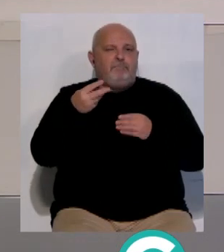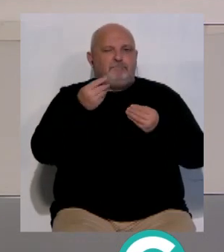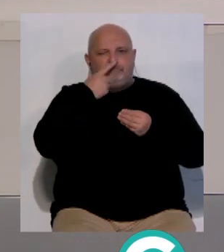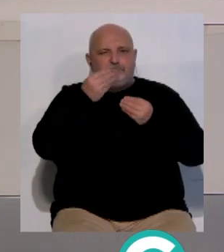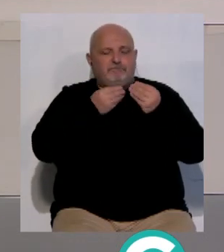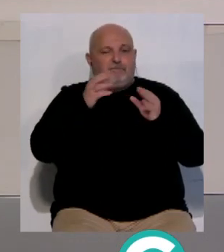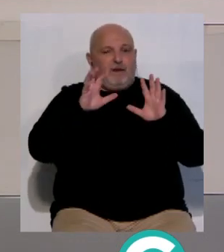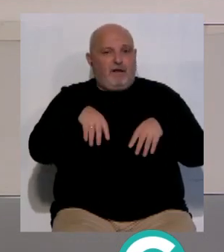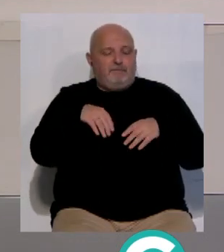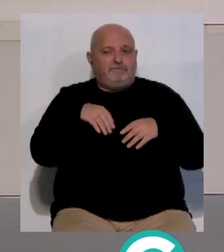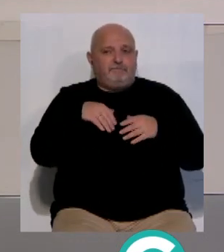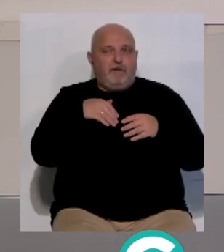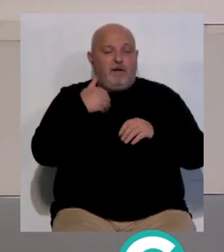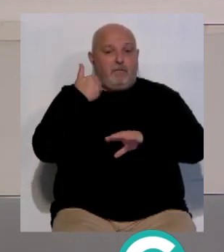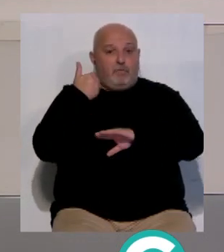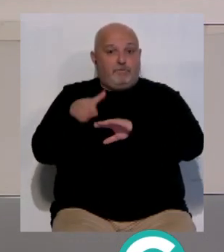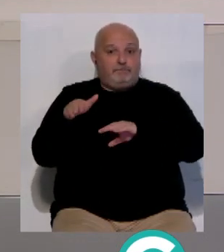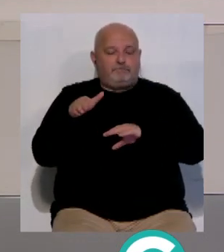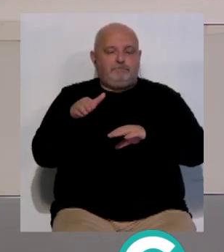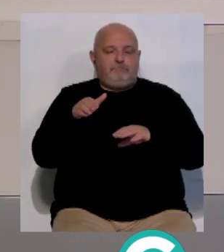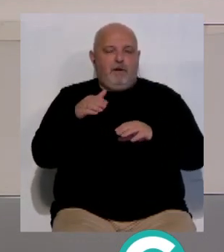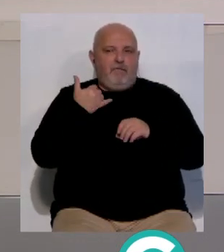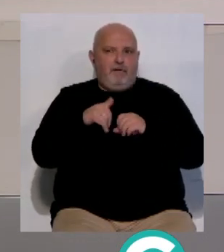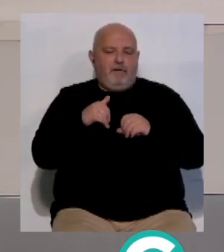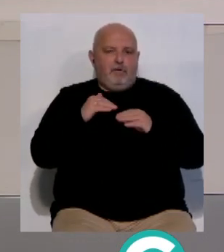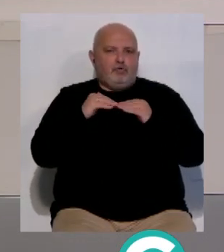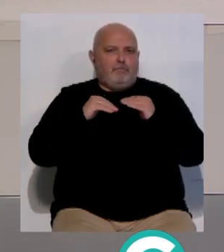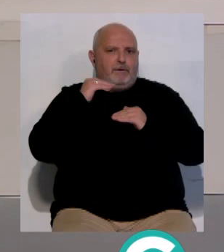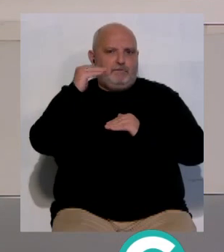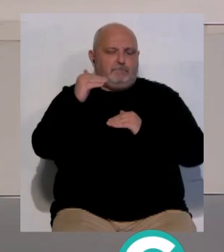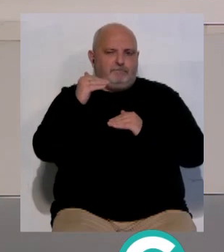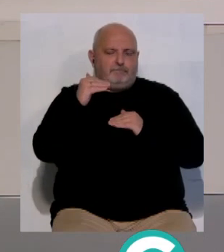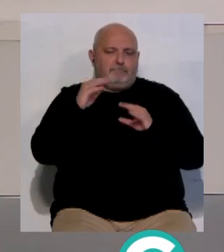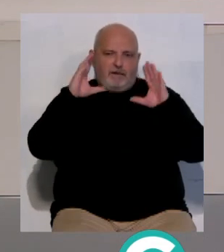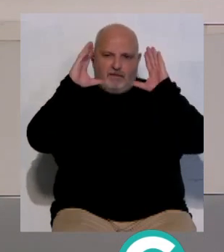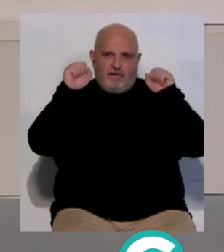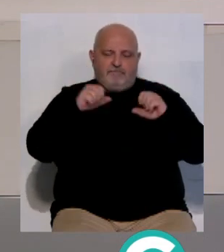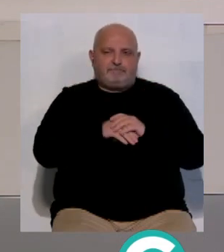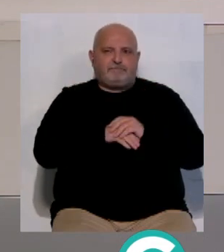el equipo hasta la expulsión es de haber sido superior al Celta de Vigo se puso por delante